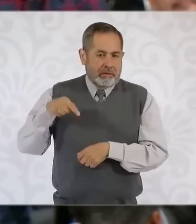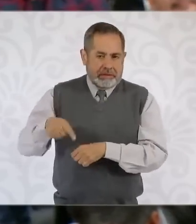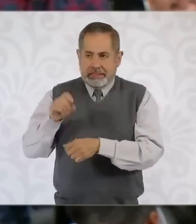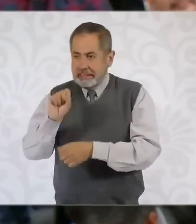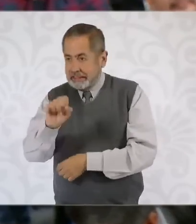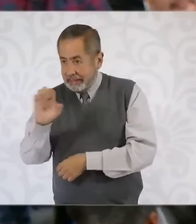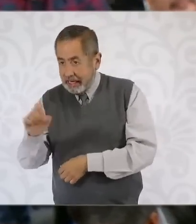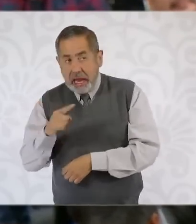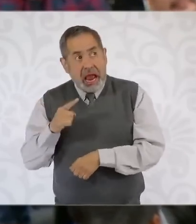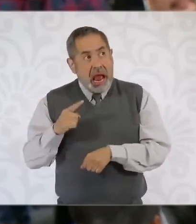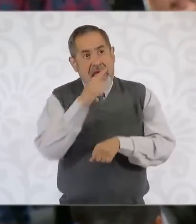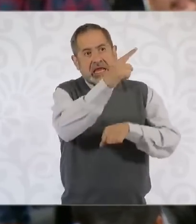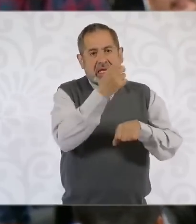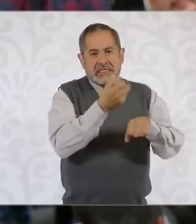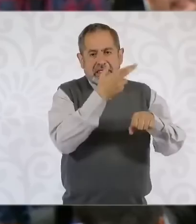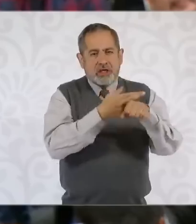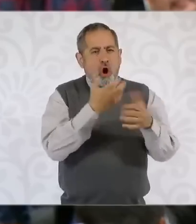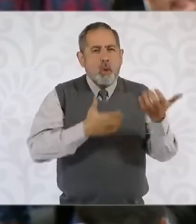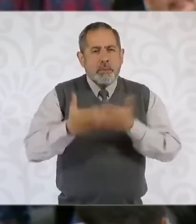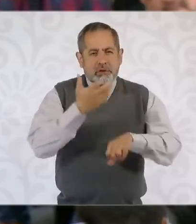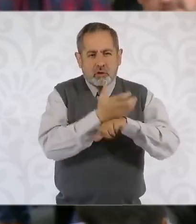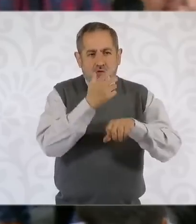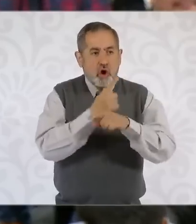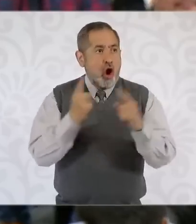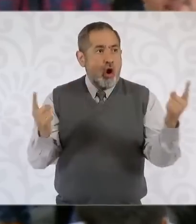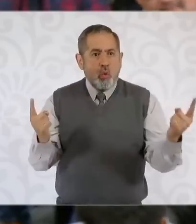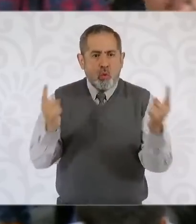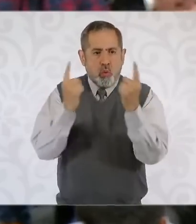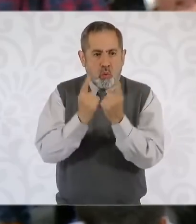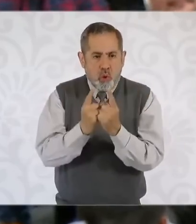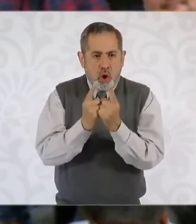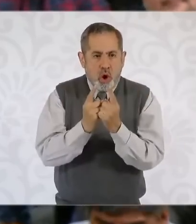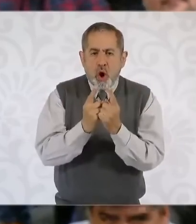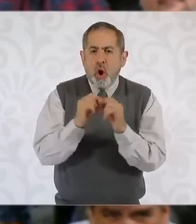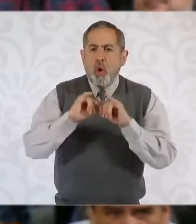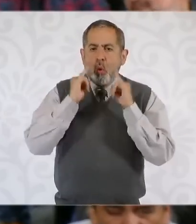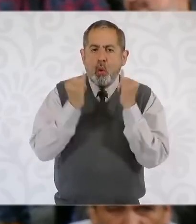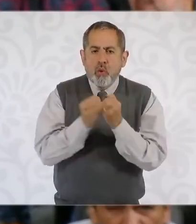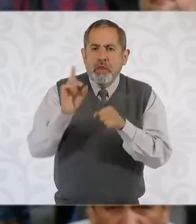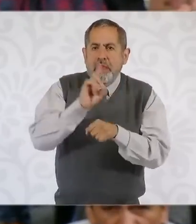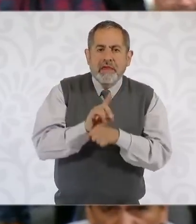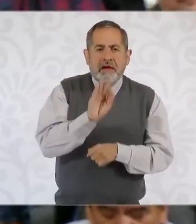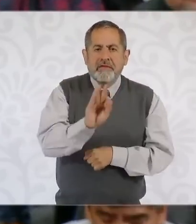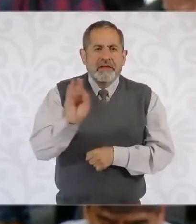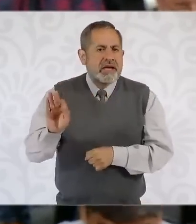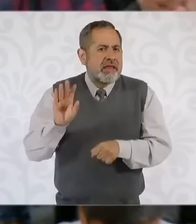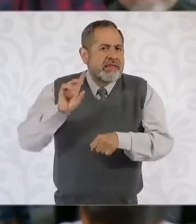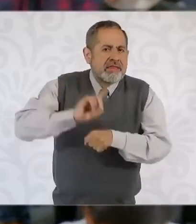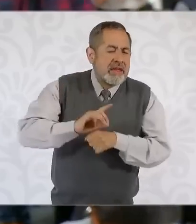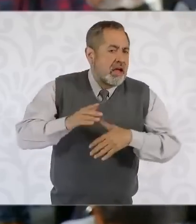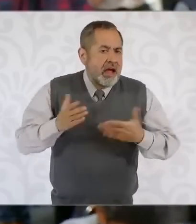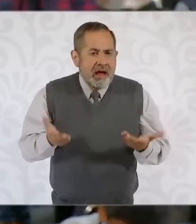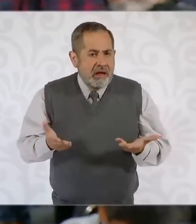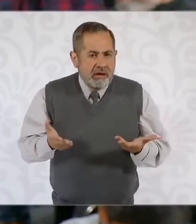de comercio de Estados Unidos para y bajo qué argumentación se le va a convencer al